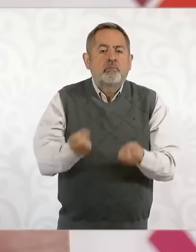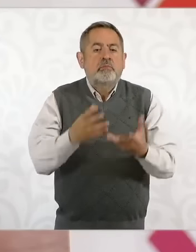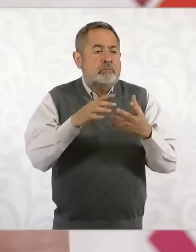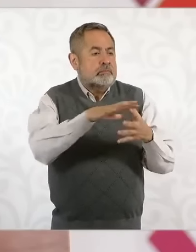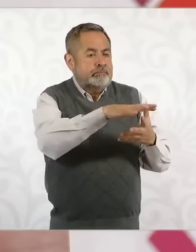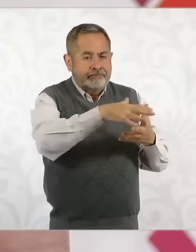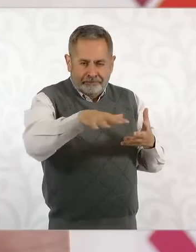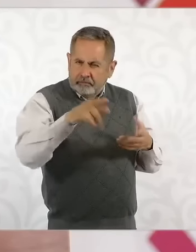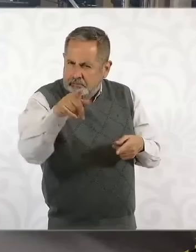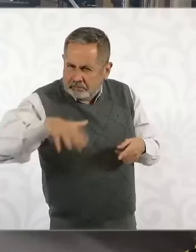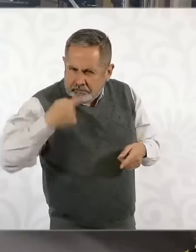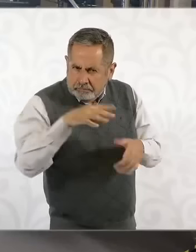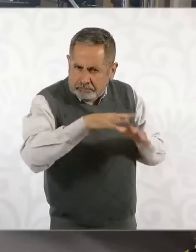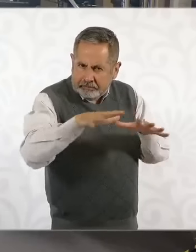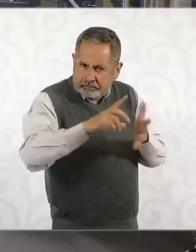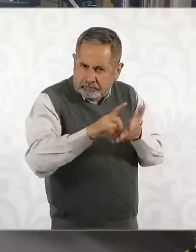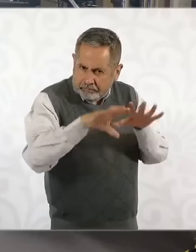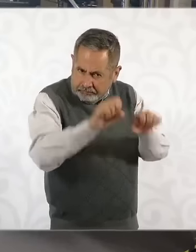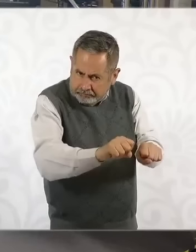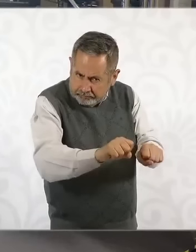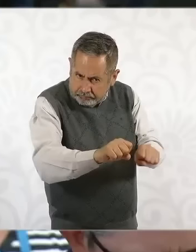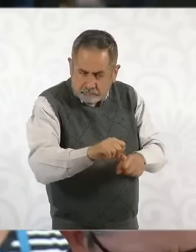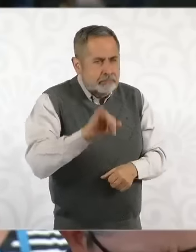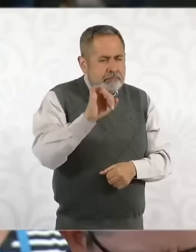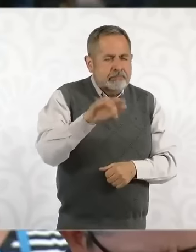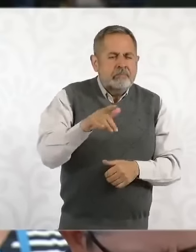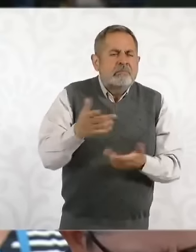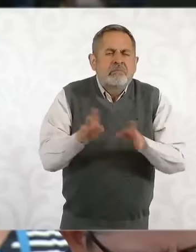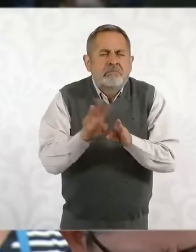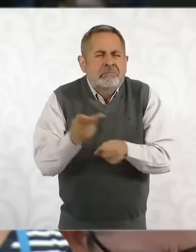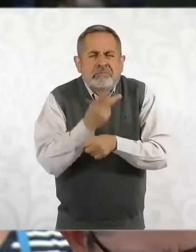refiere usted, ¿verdad? Sí. ¿Nos pueden comentar un poco más sobre el acerca de las 80 toneladas en